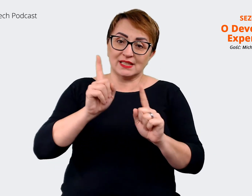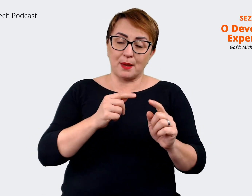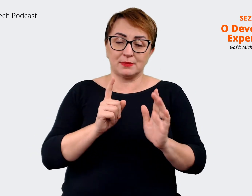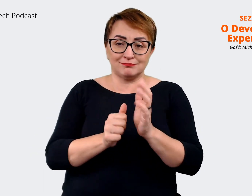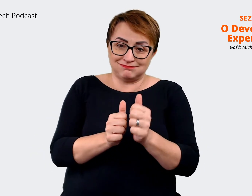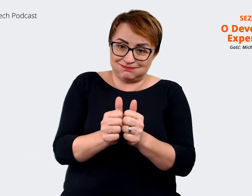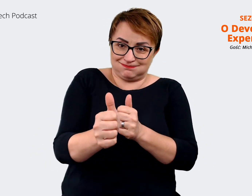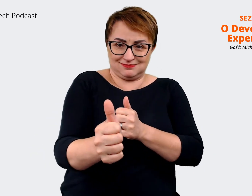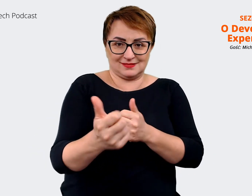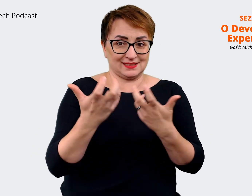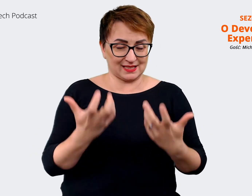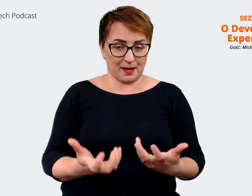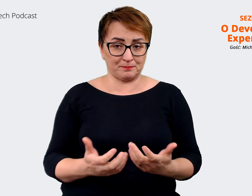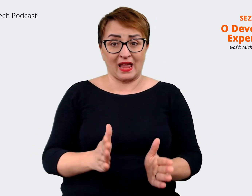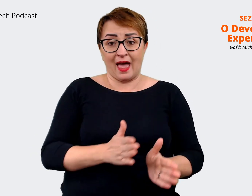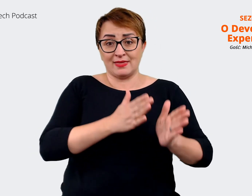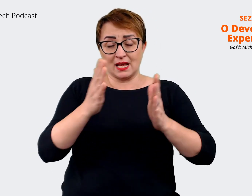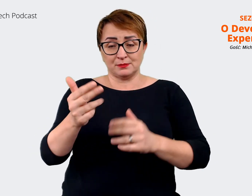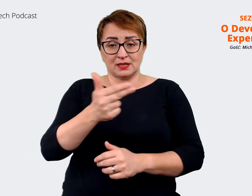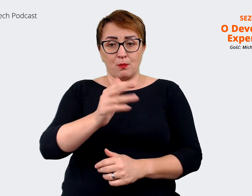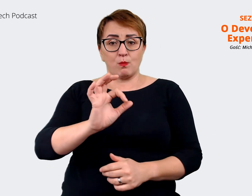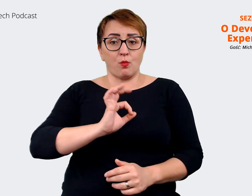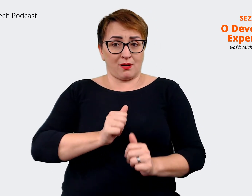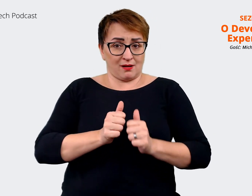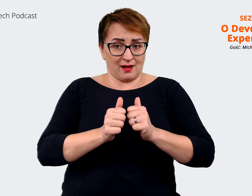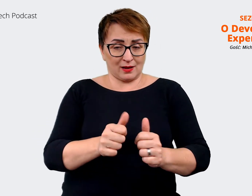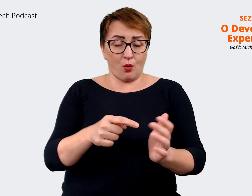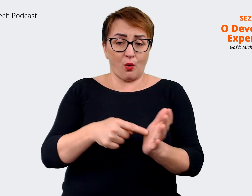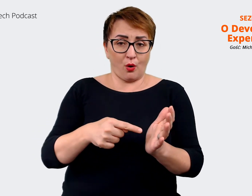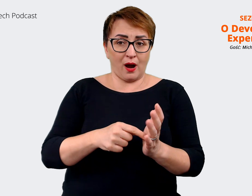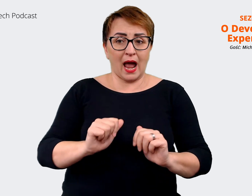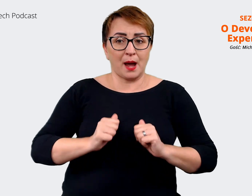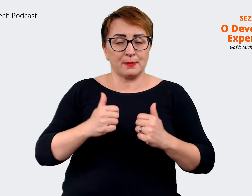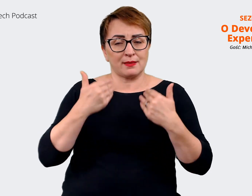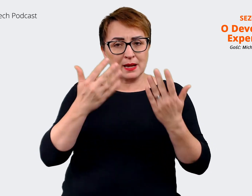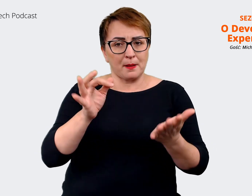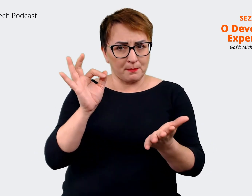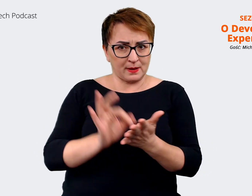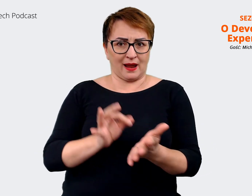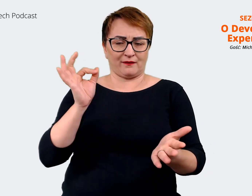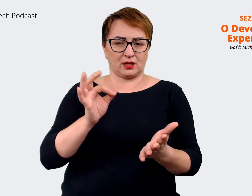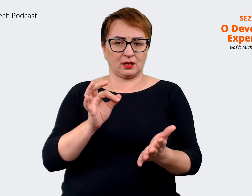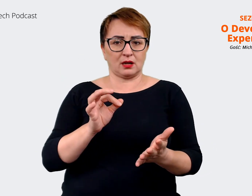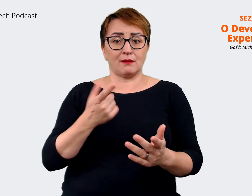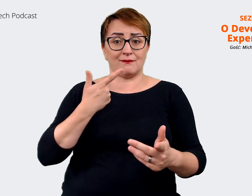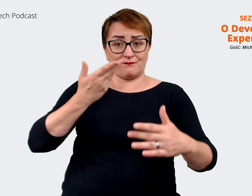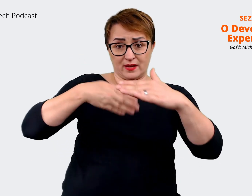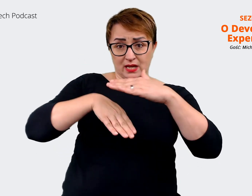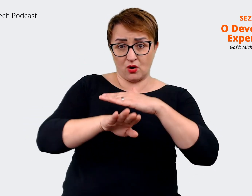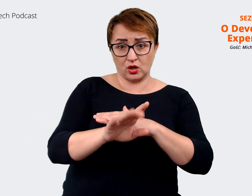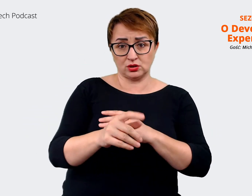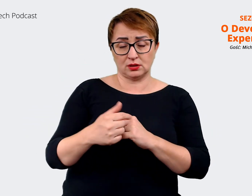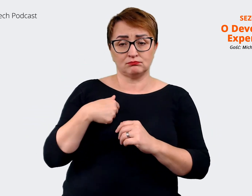Kolejnym aspektem jest to, że moja rola też jest trochę taka, żeby zapewnić, że to wychodzenie do